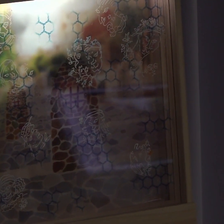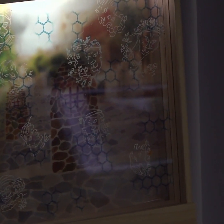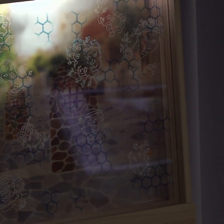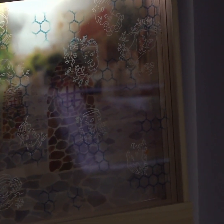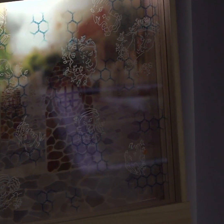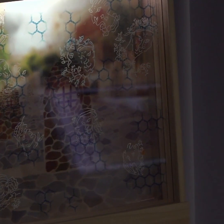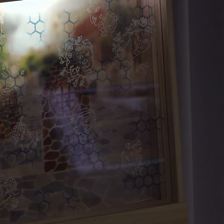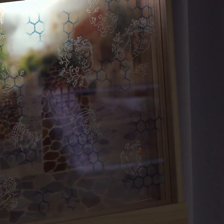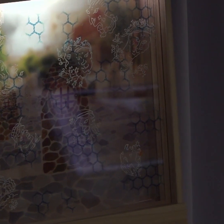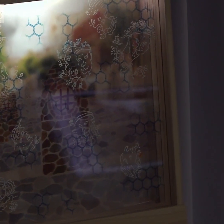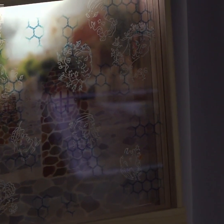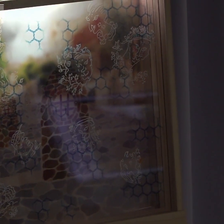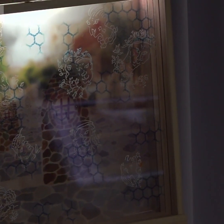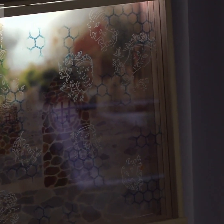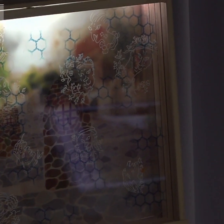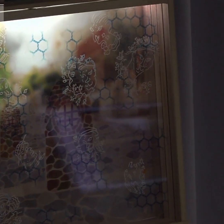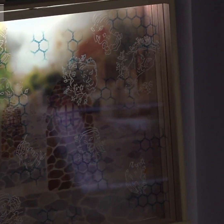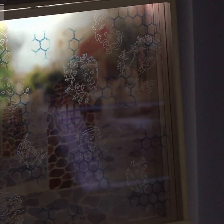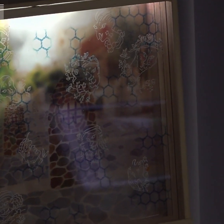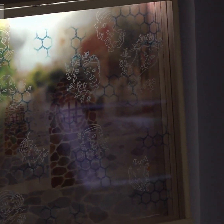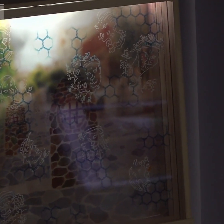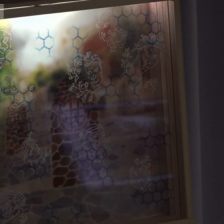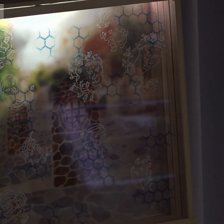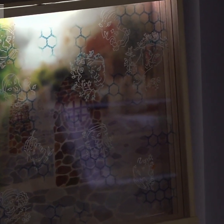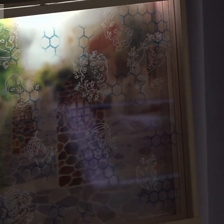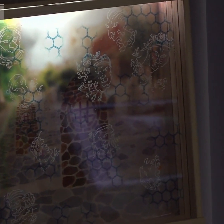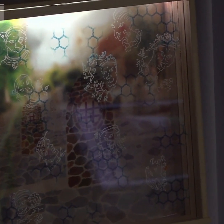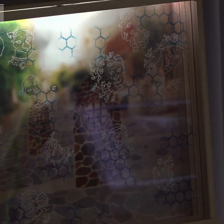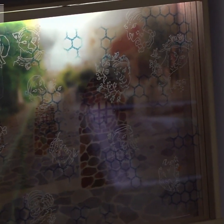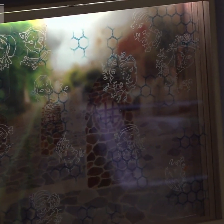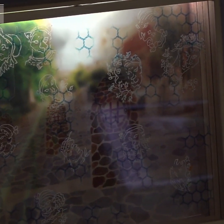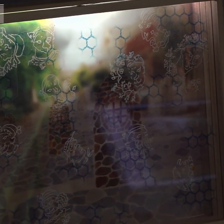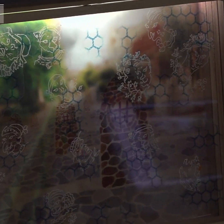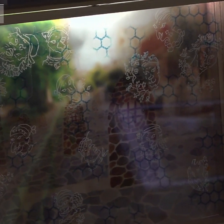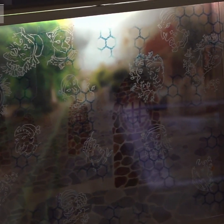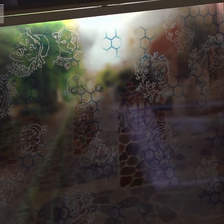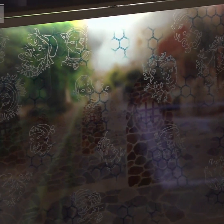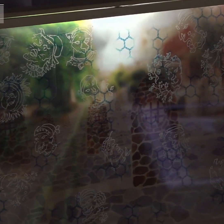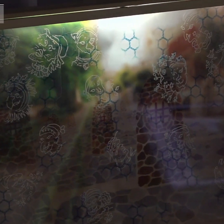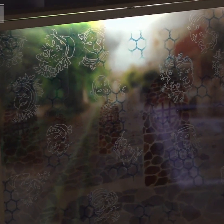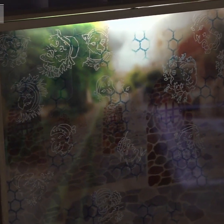というのもすごい強い光を当てて一筆書きですね